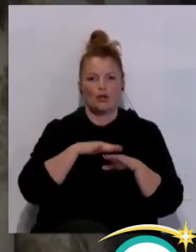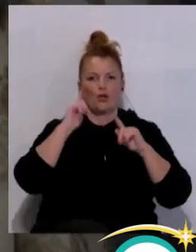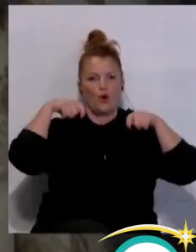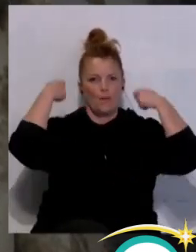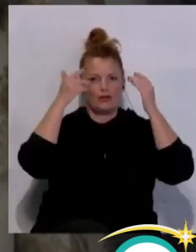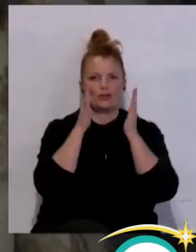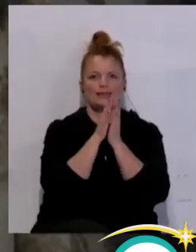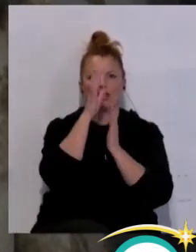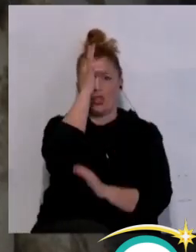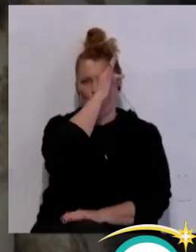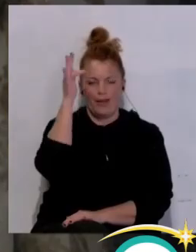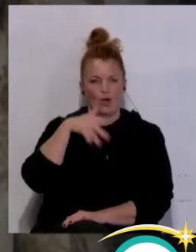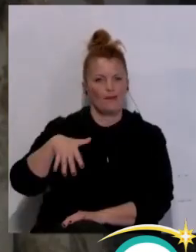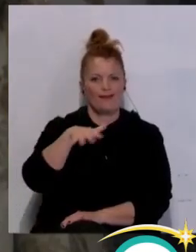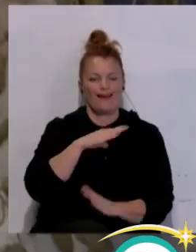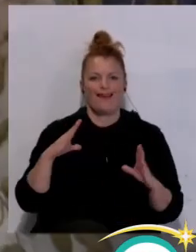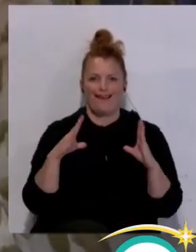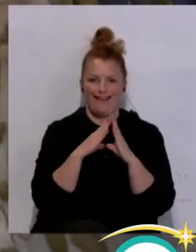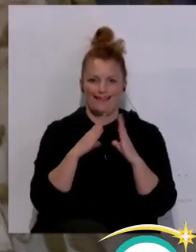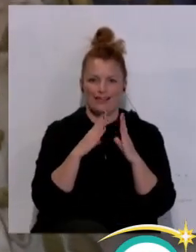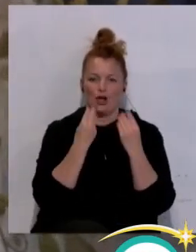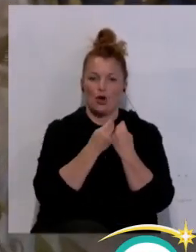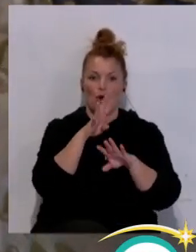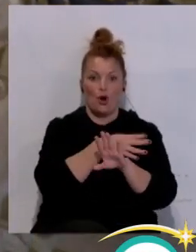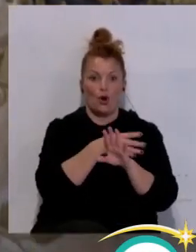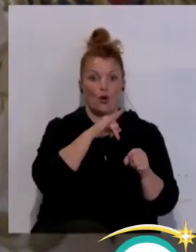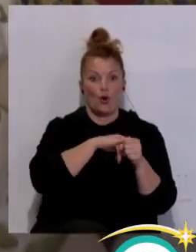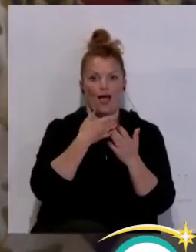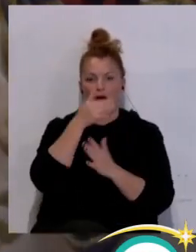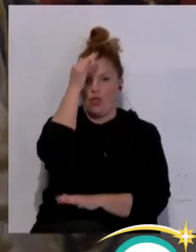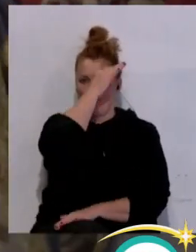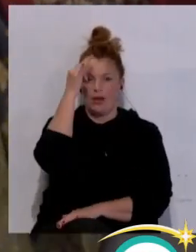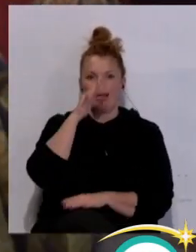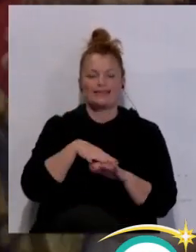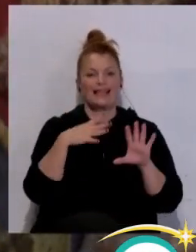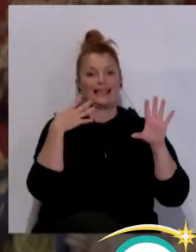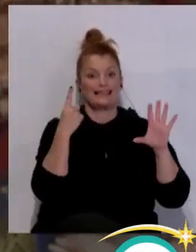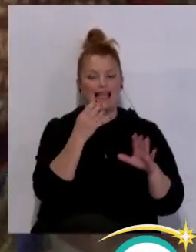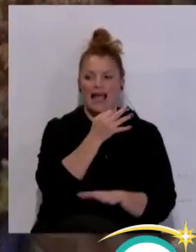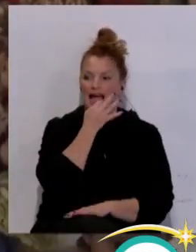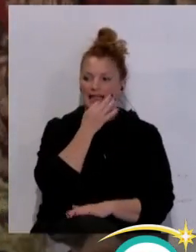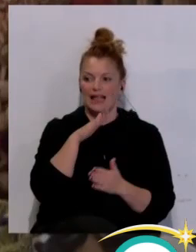Domingo situado en la iglesia con horario de lunes a domingo de 6 de la tarde a 9 de la